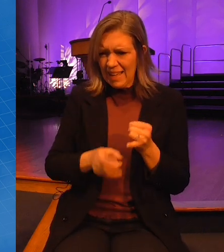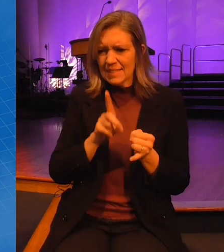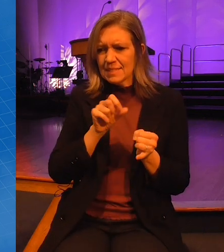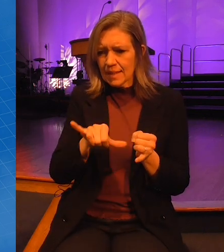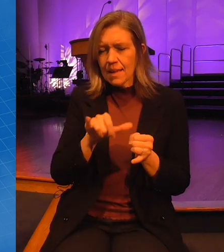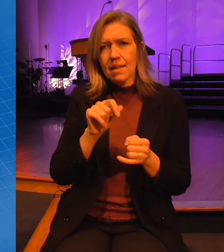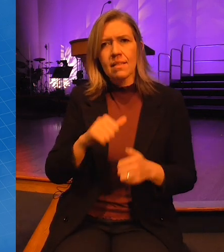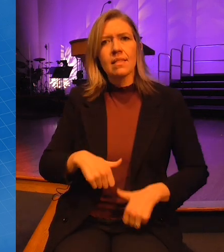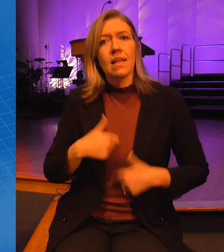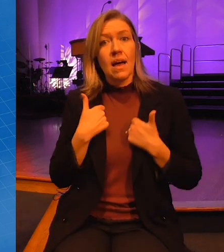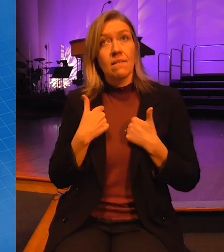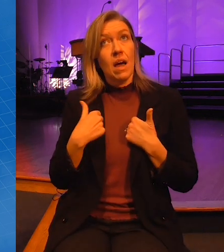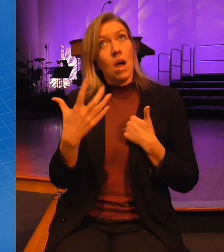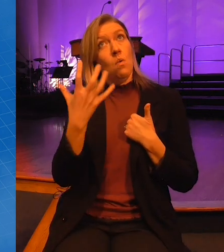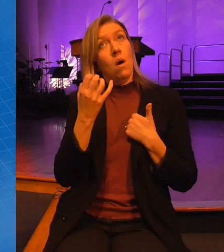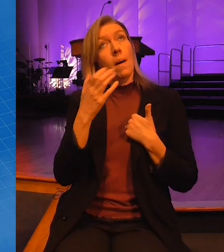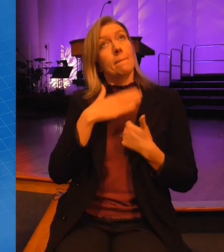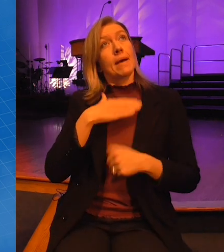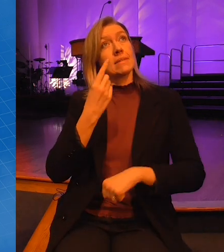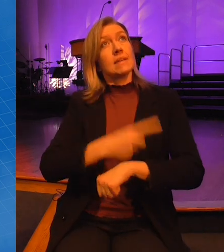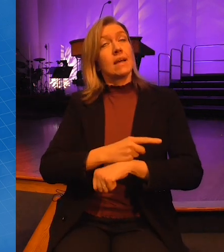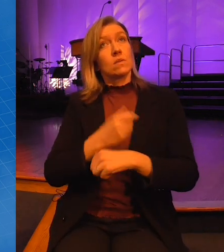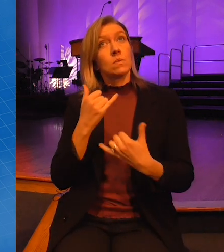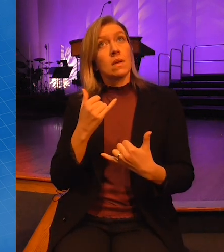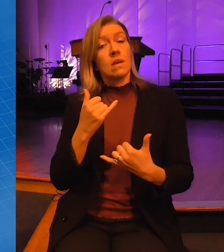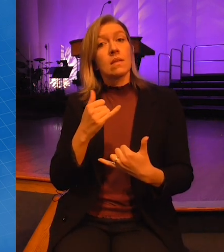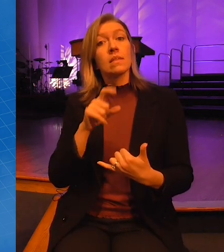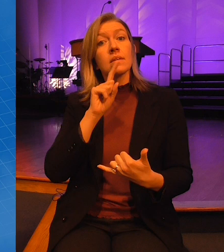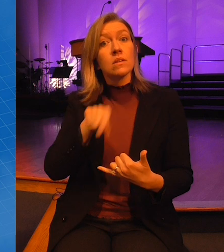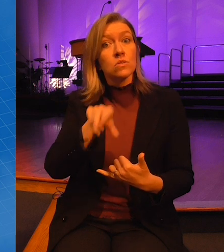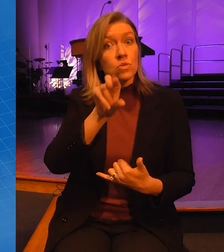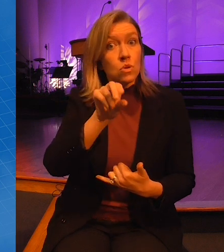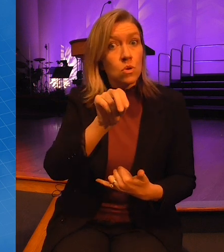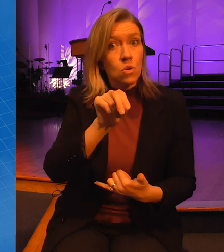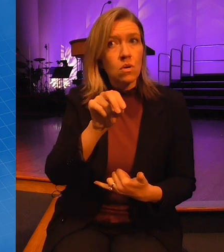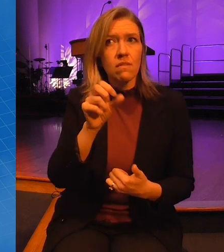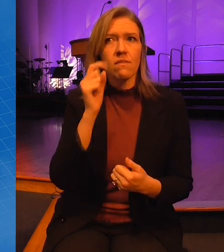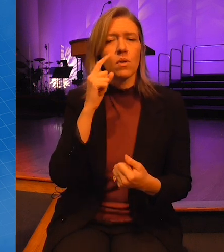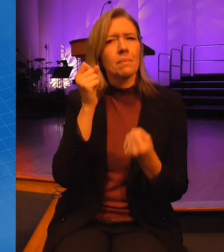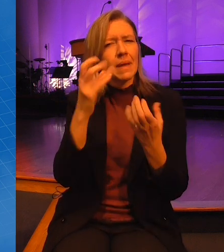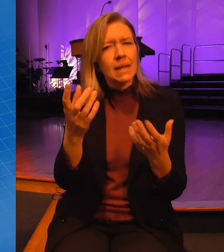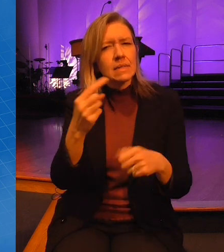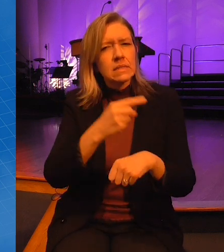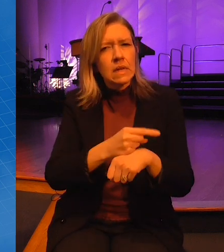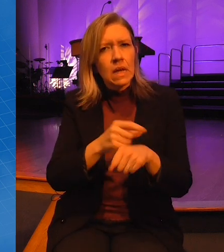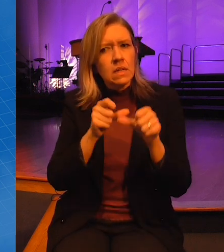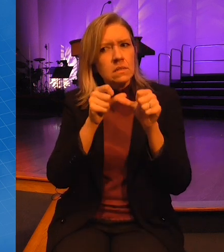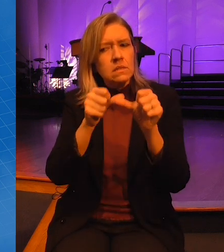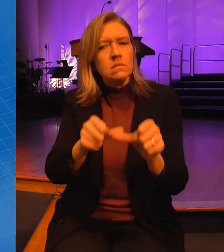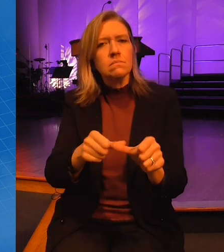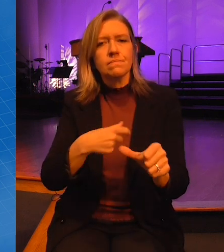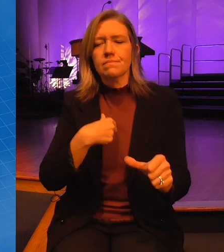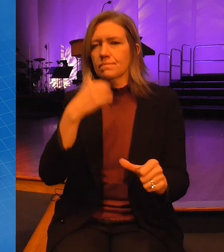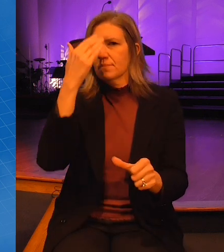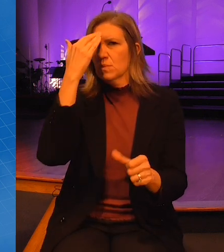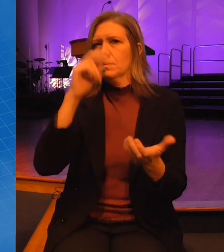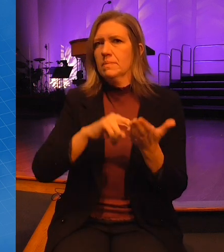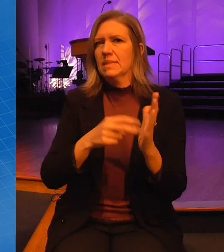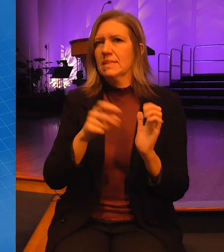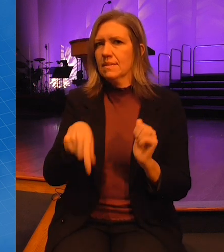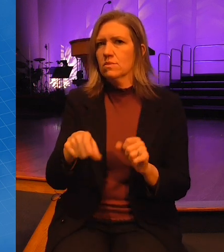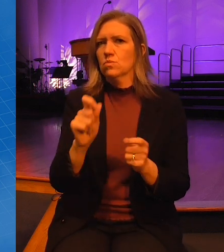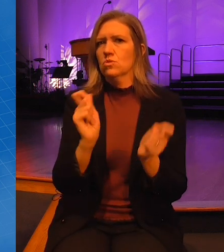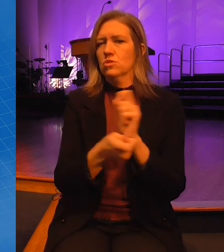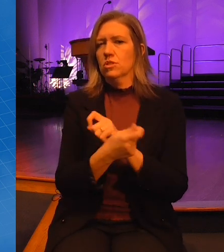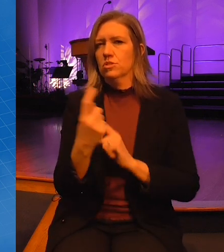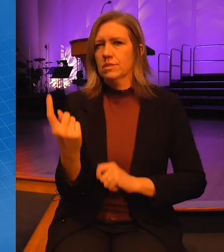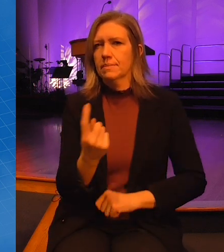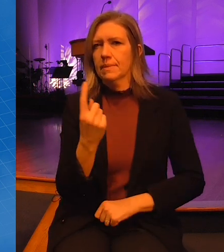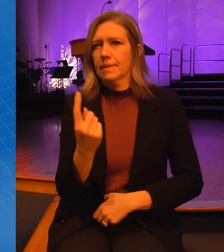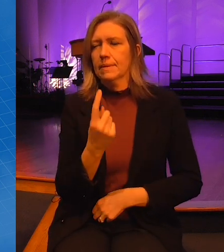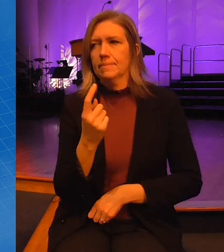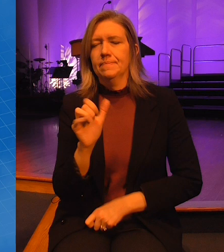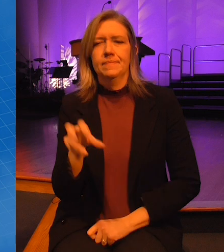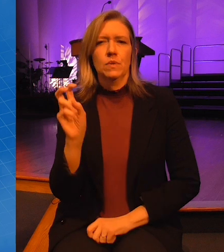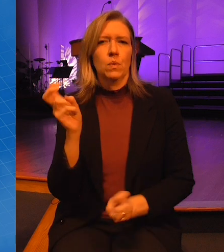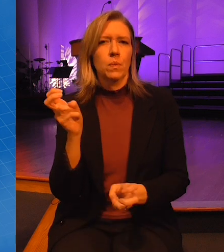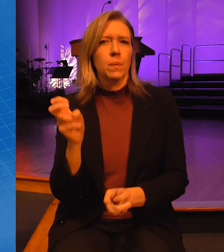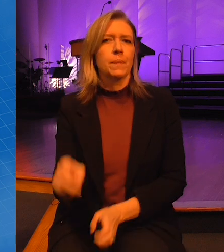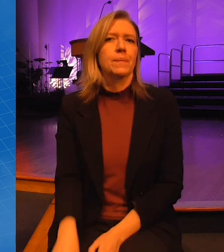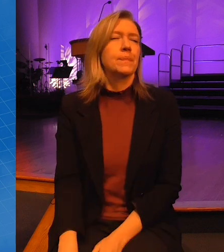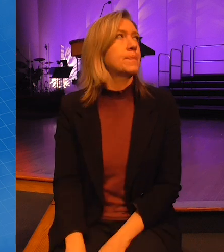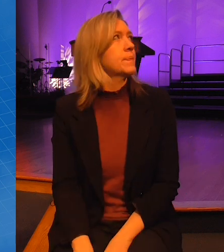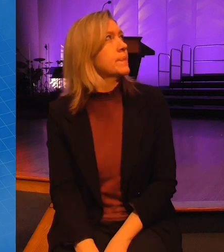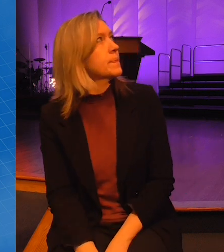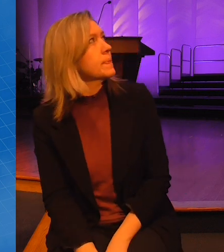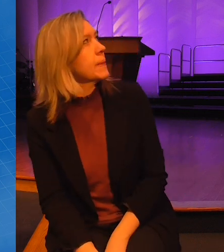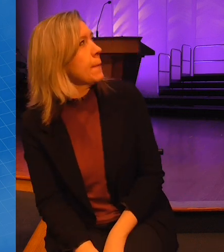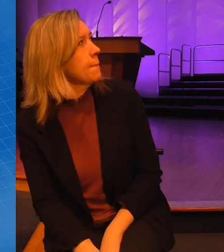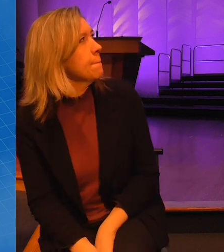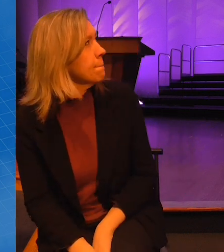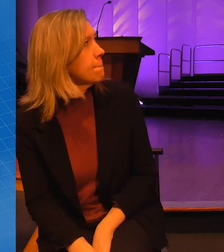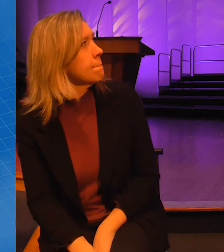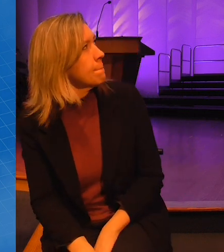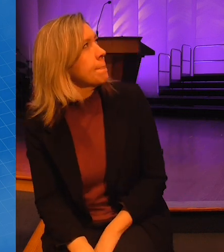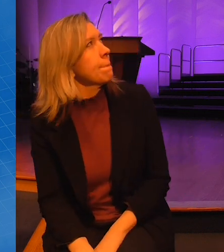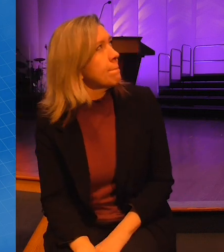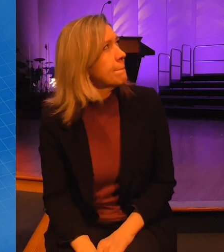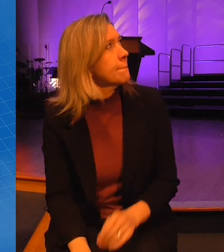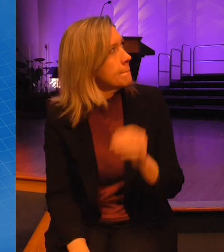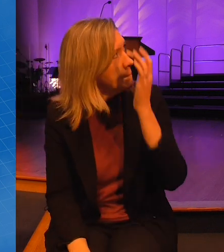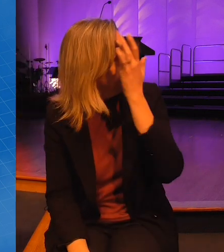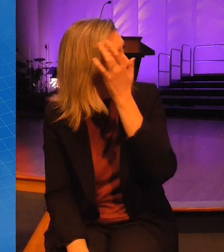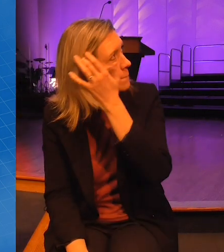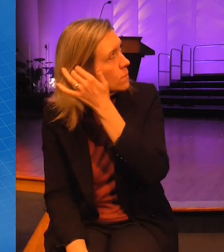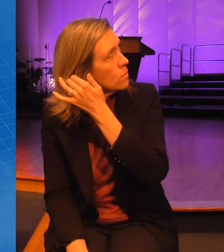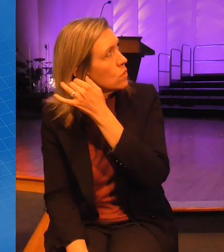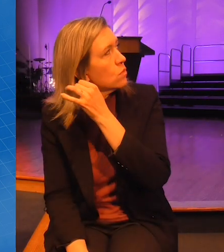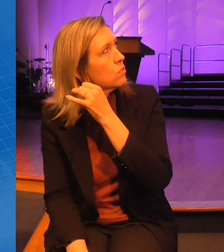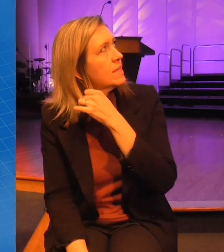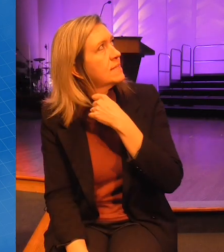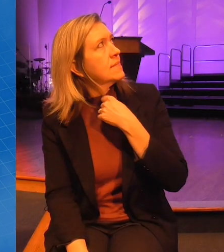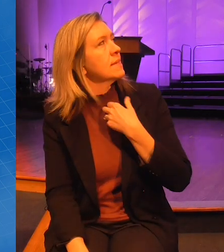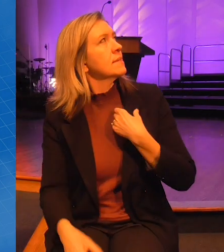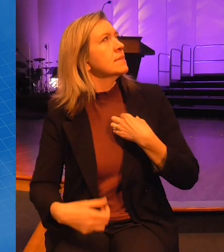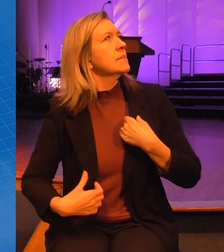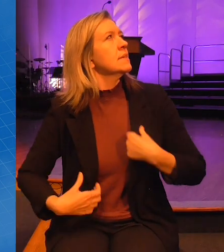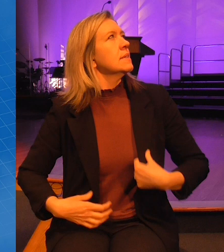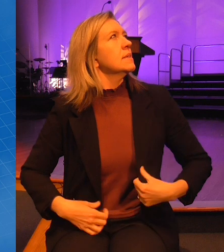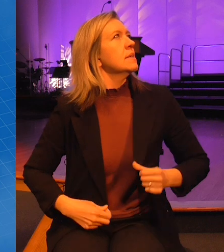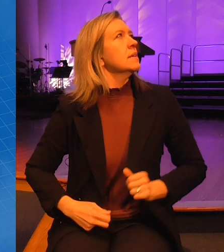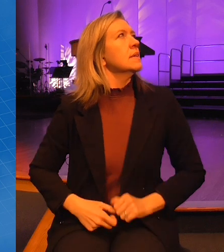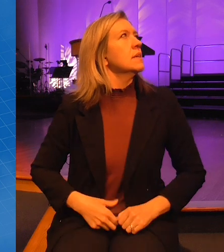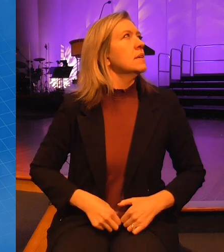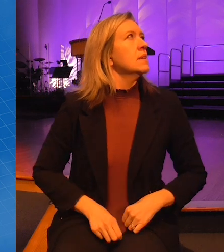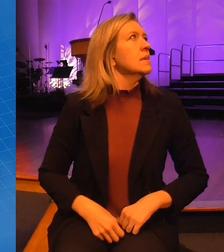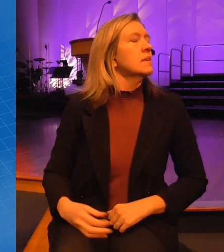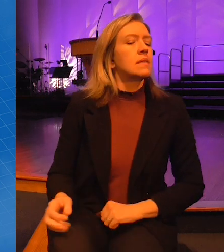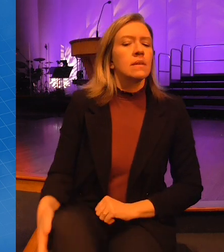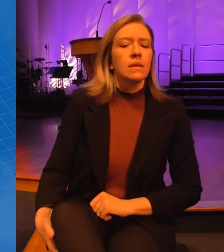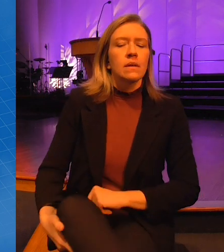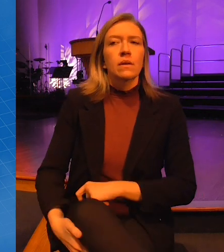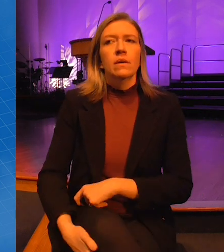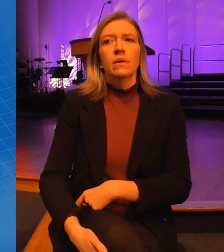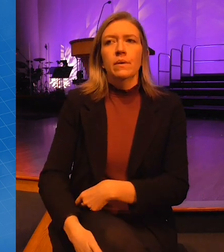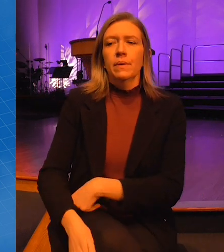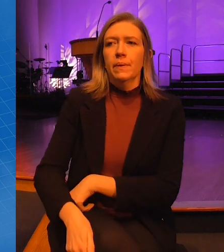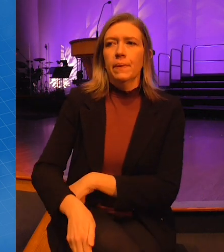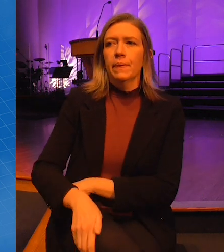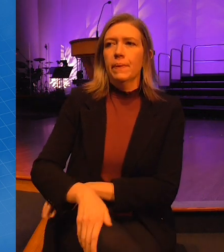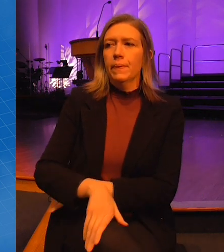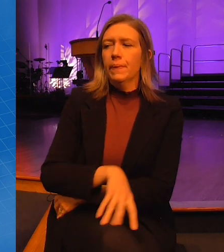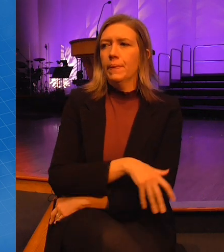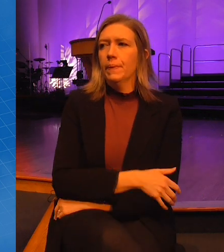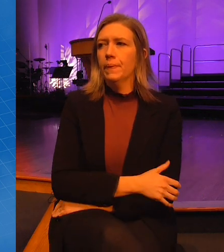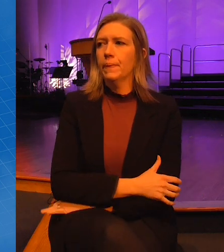y cada vez que la respuesta ha sido no durante demasiados días seguidos, sé que necesito cambiar algo,